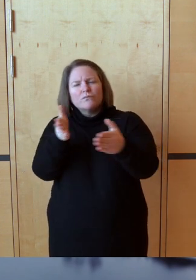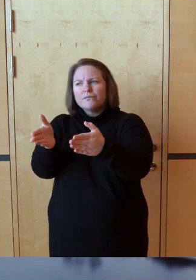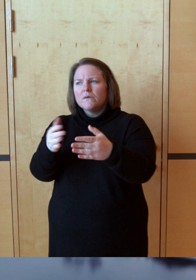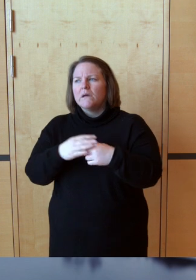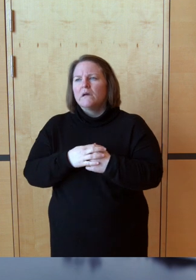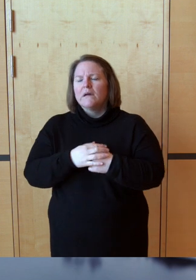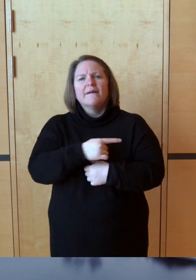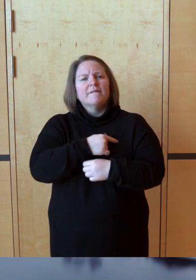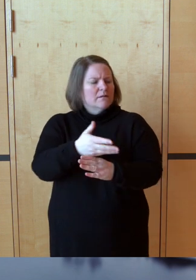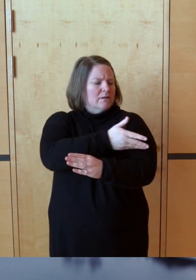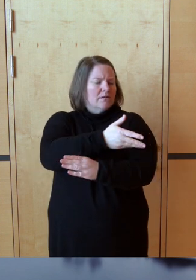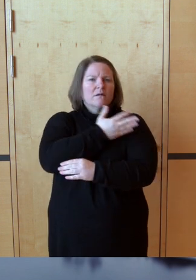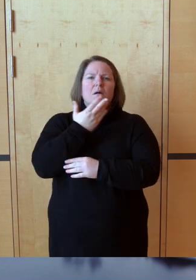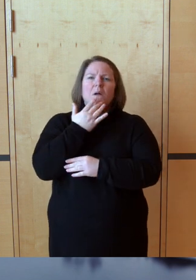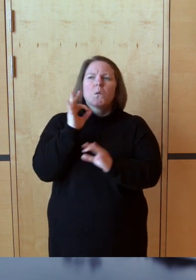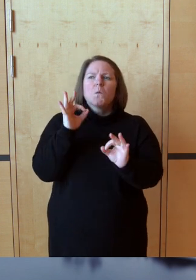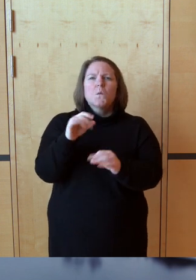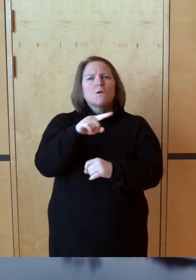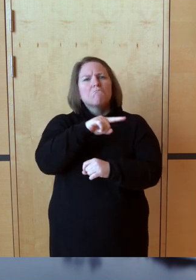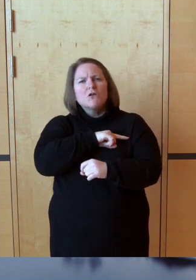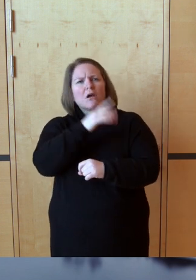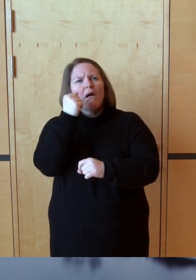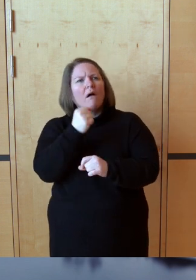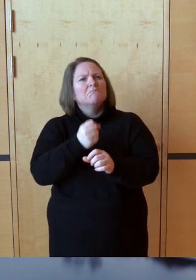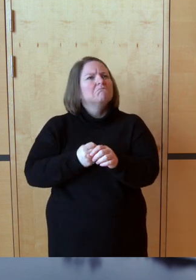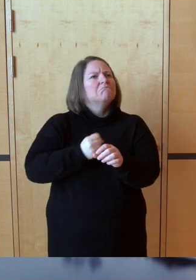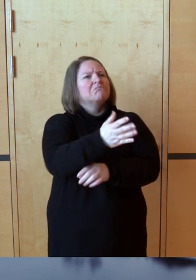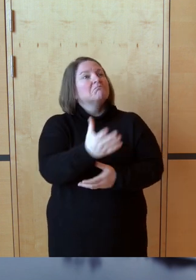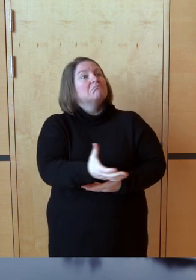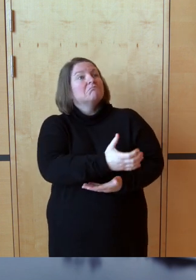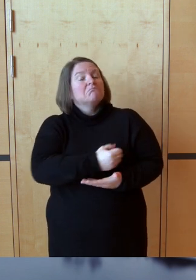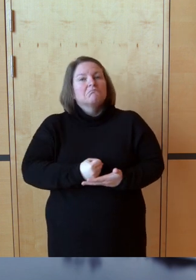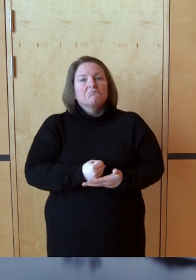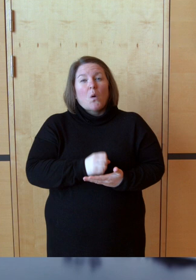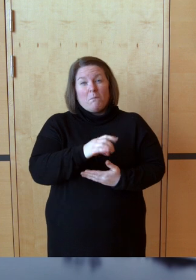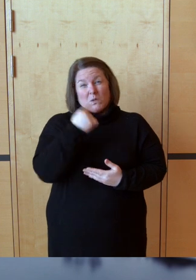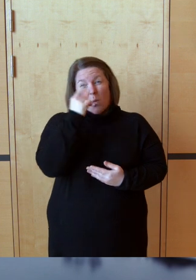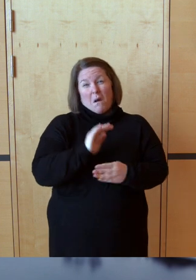Hur mycket pengar man kan få i ordning av nuvarande lokaler och